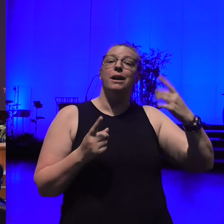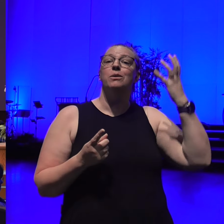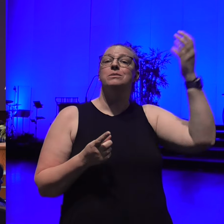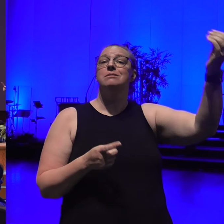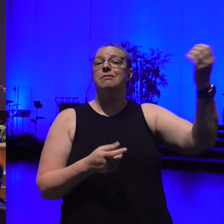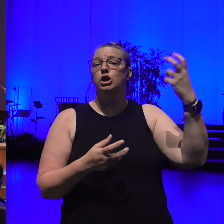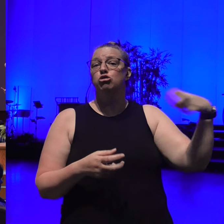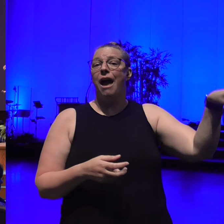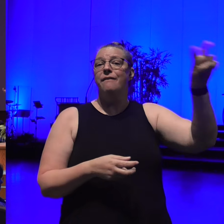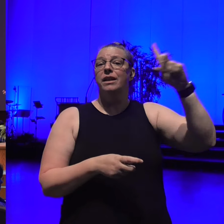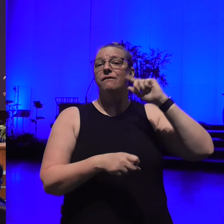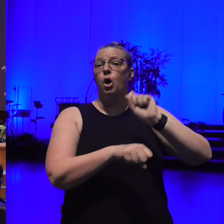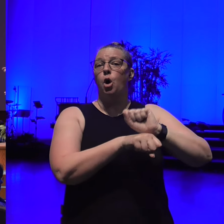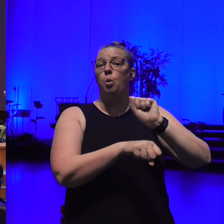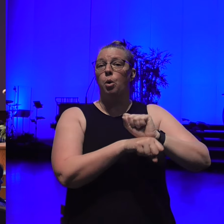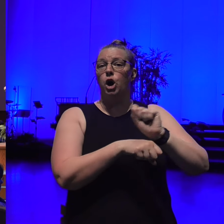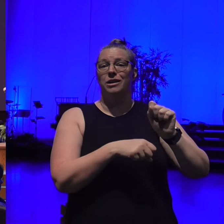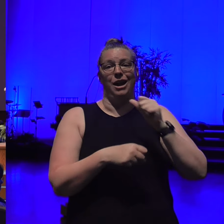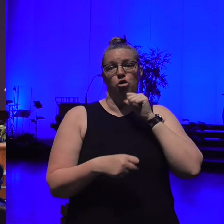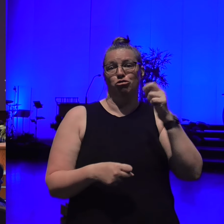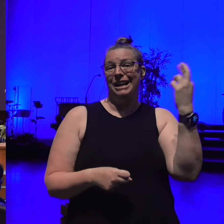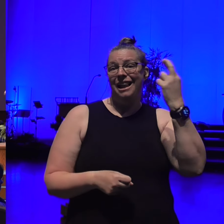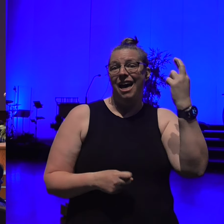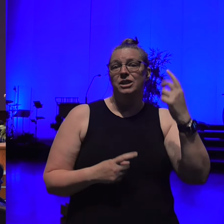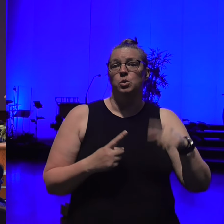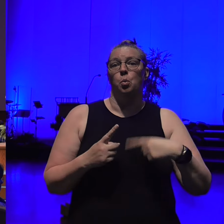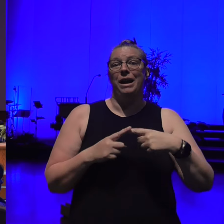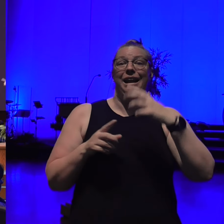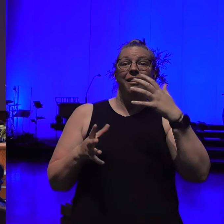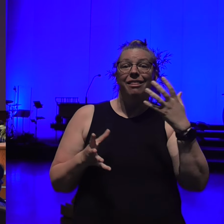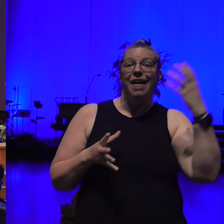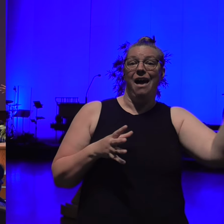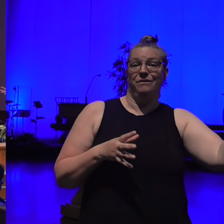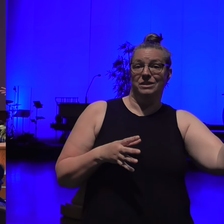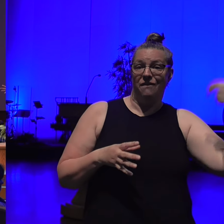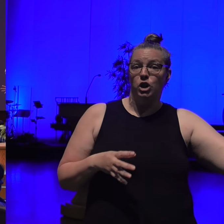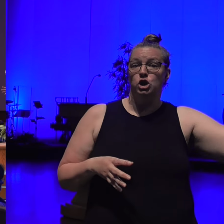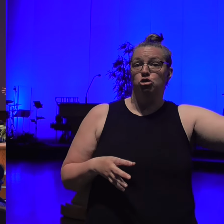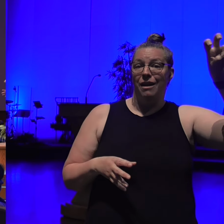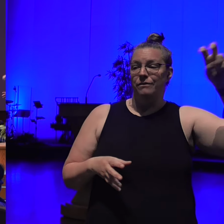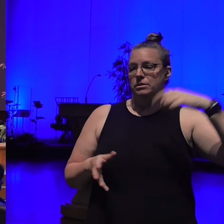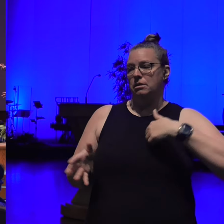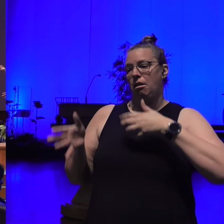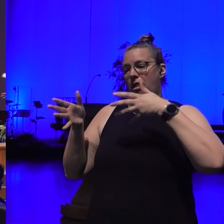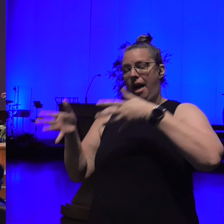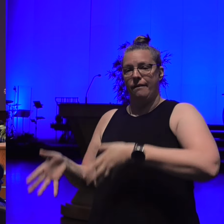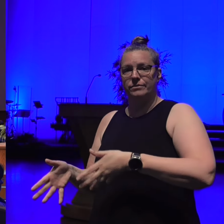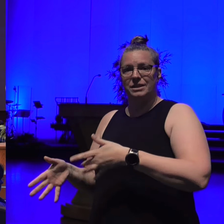no se daba cuenta de que cada vez que se iba de viaje te hacía sentir inseguro y herido